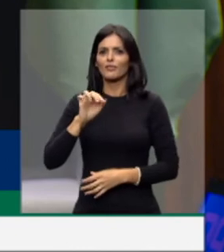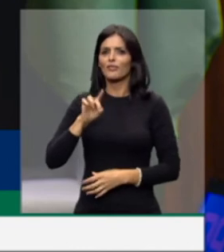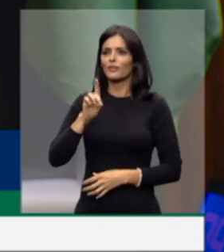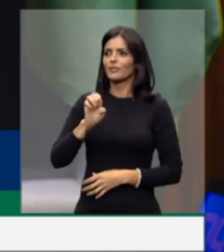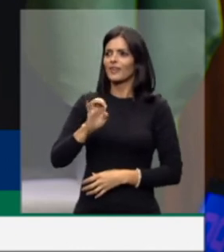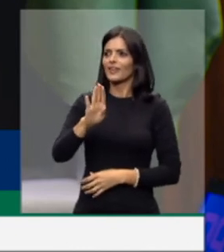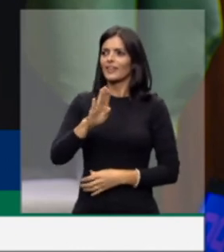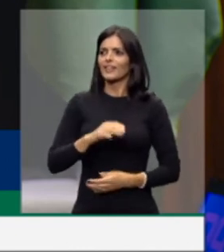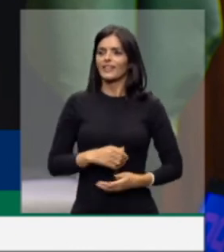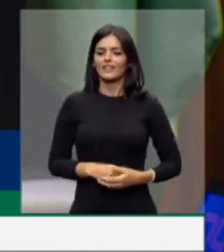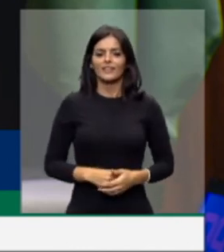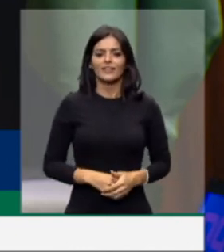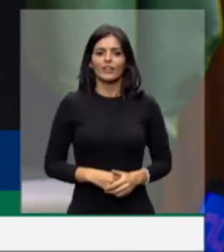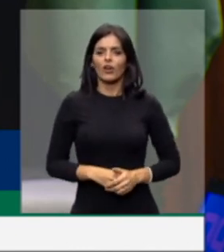O NOVO FUNDEB FOI UM SALTO DE QUALIDADE AOS 14 ANOS DE